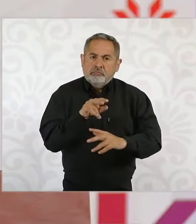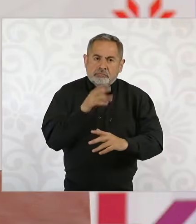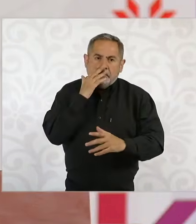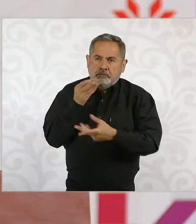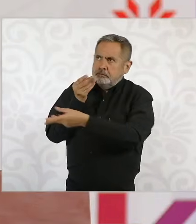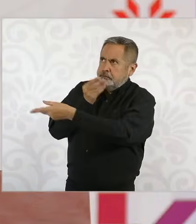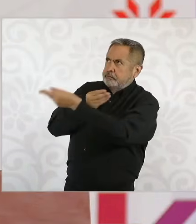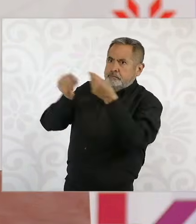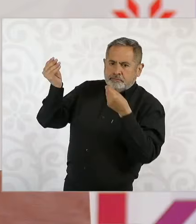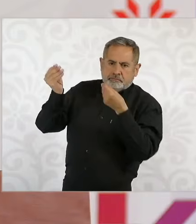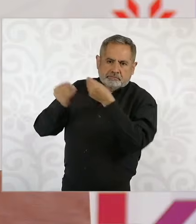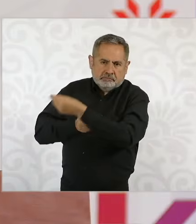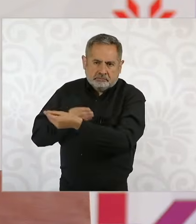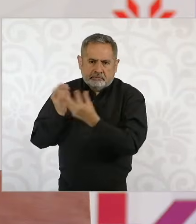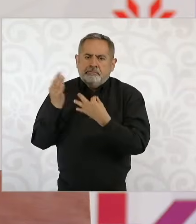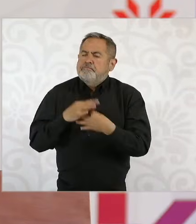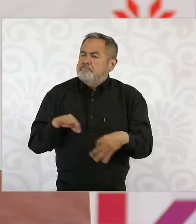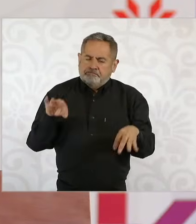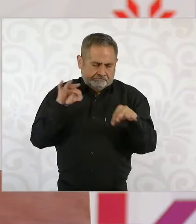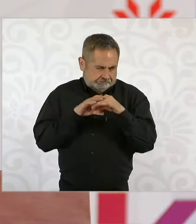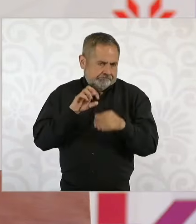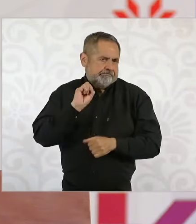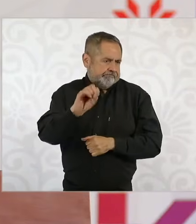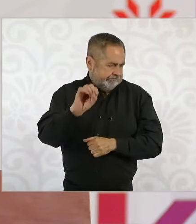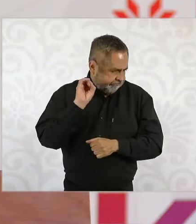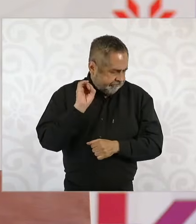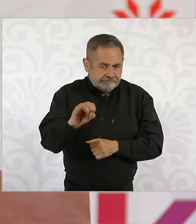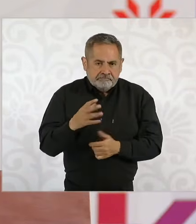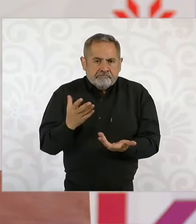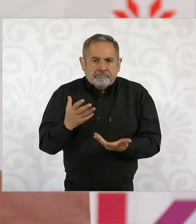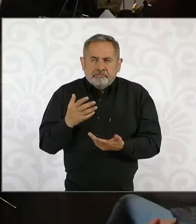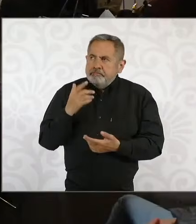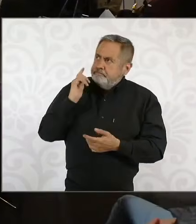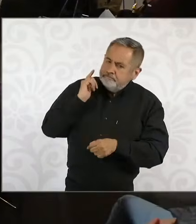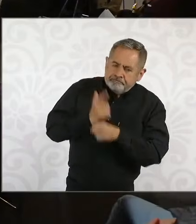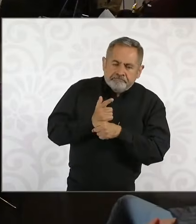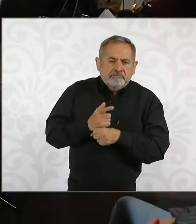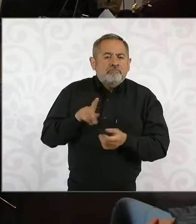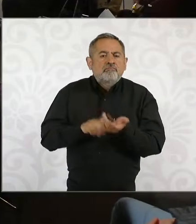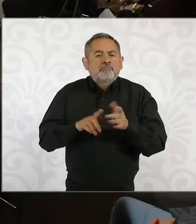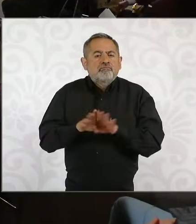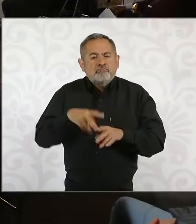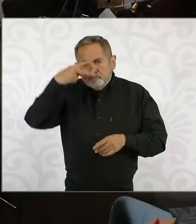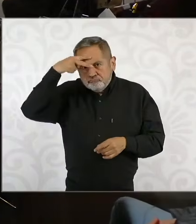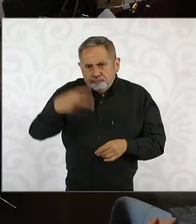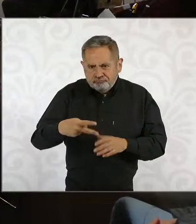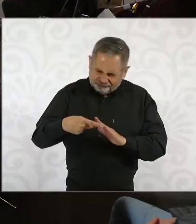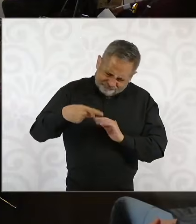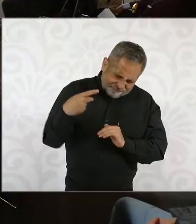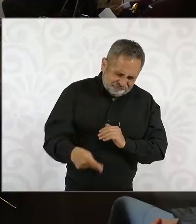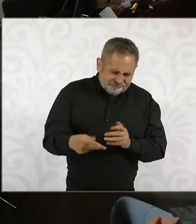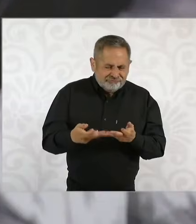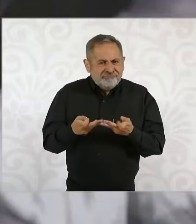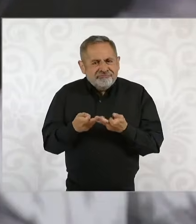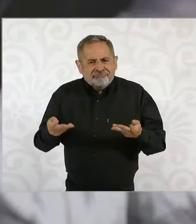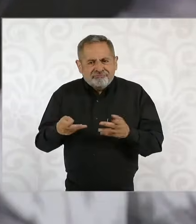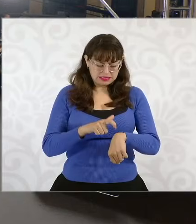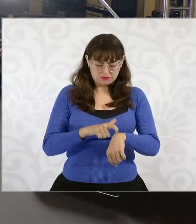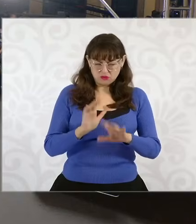importante porque además muestra pues las raíces, la identidad y la memoria de el pueblo mexicano.